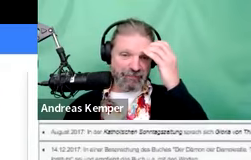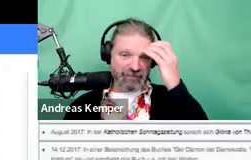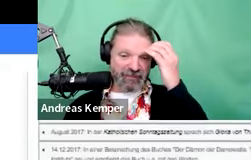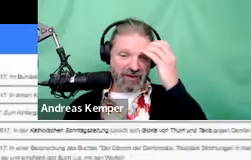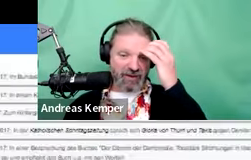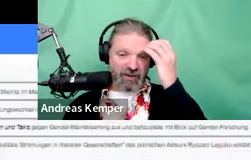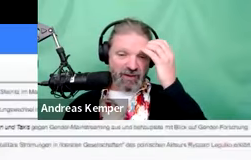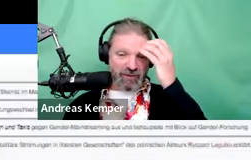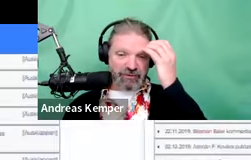Gut.